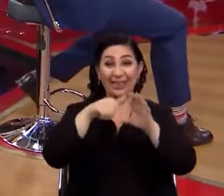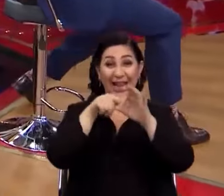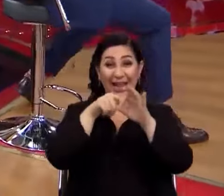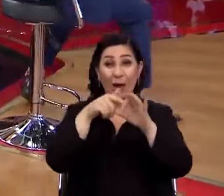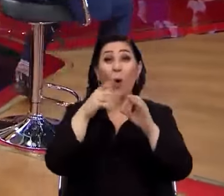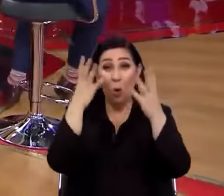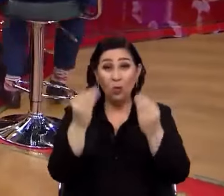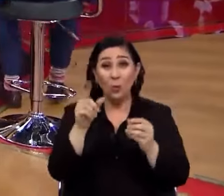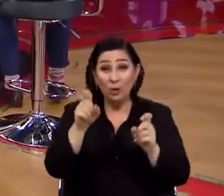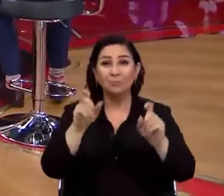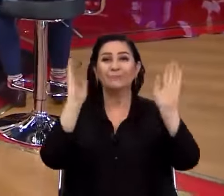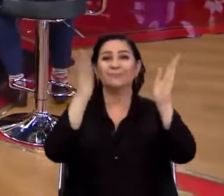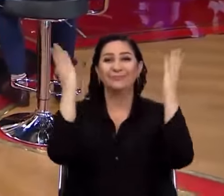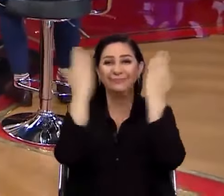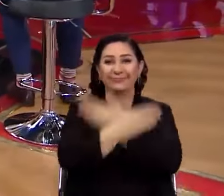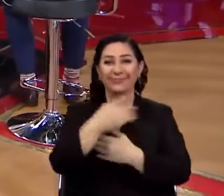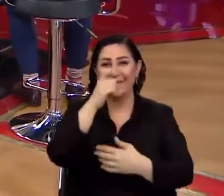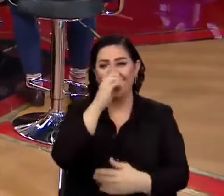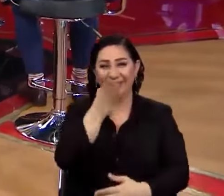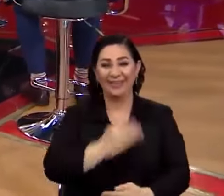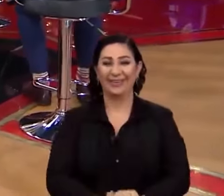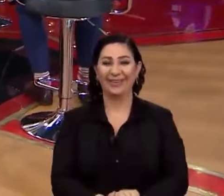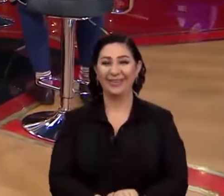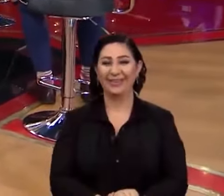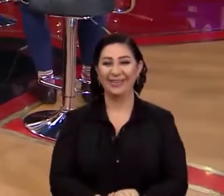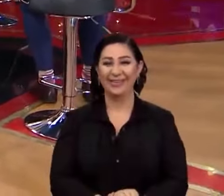ha oldu mu peki peki Dur